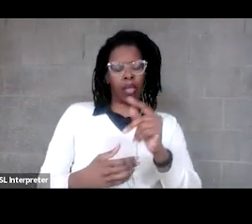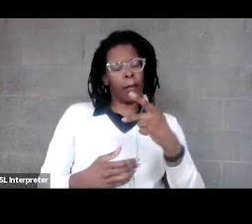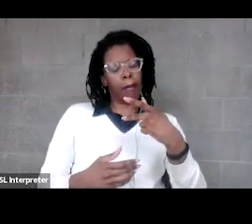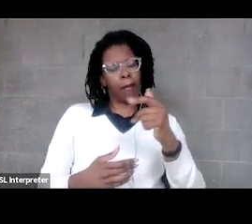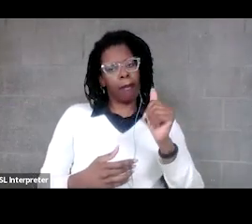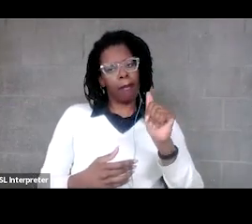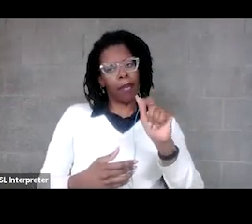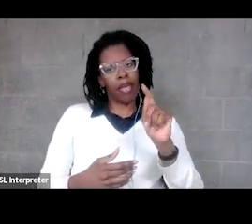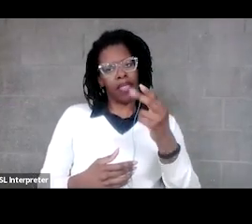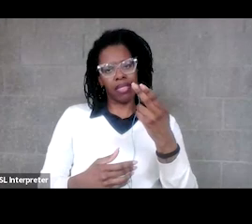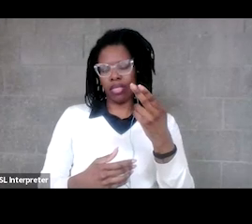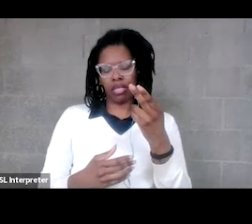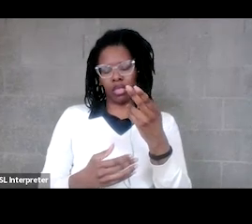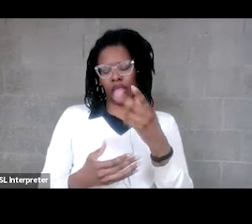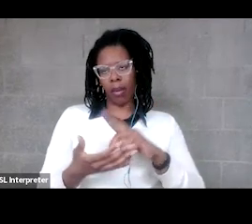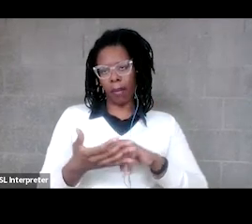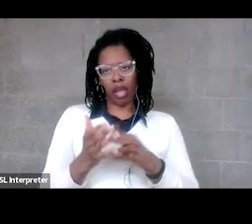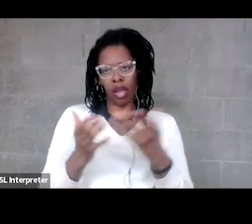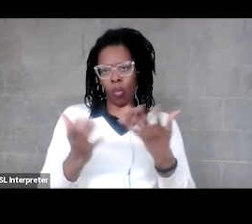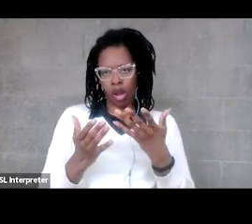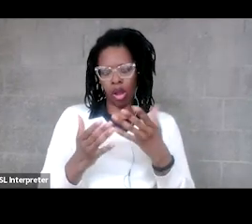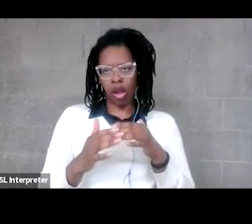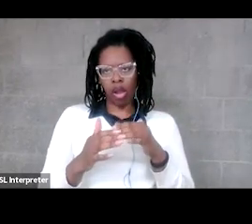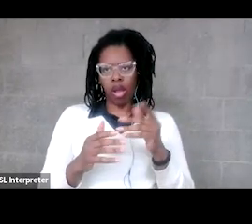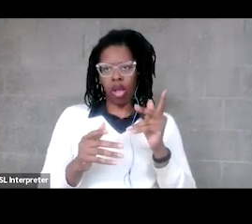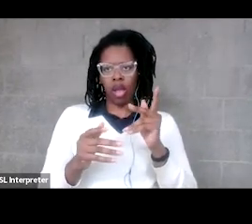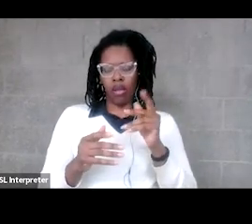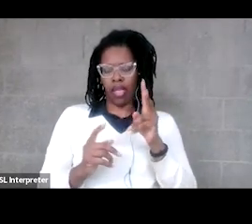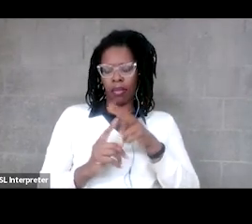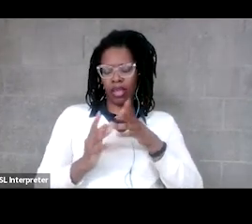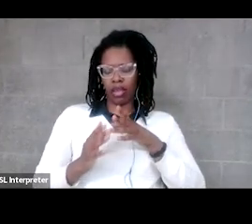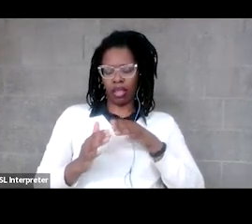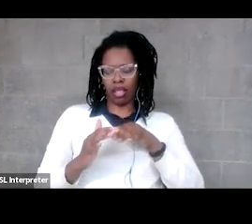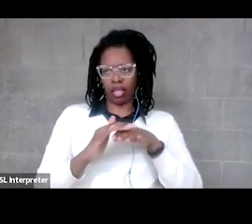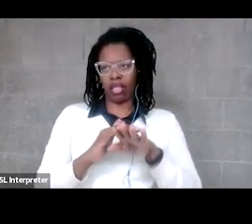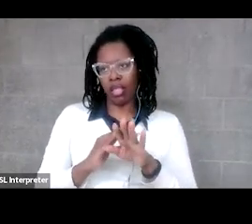a su oficina para reuniones y otros asuntos, mientras que nuestro equipo,